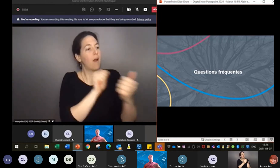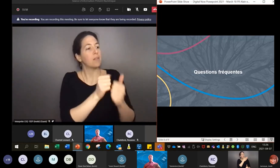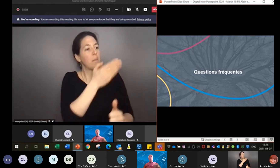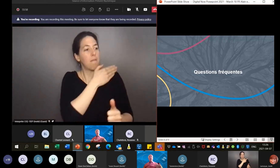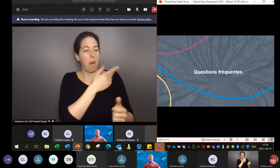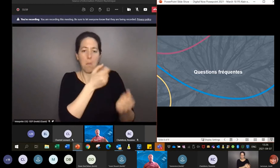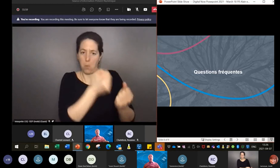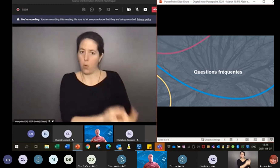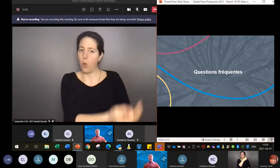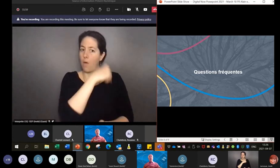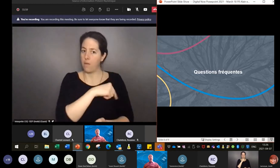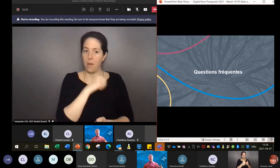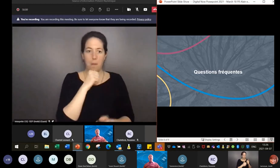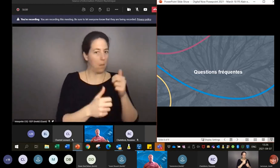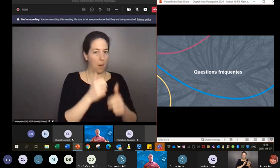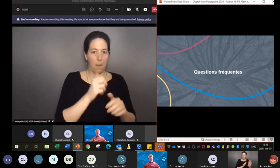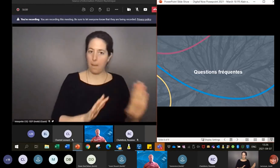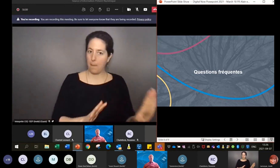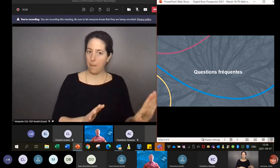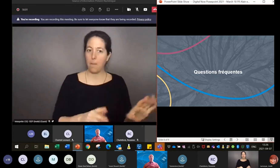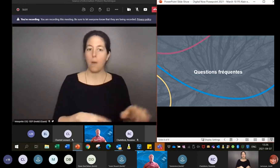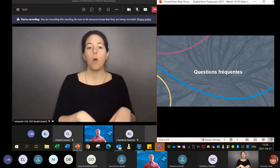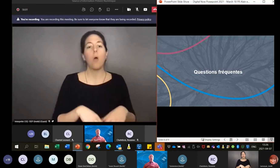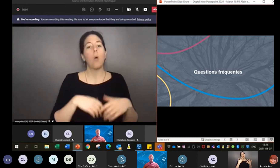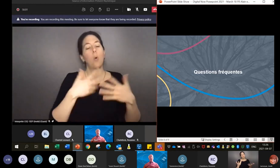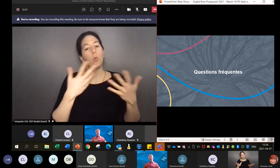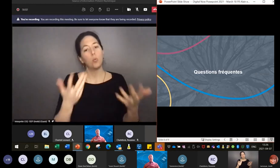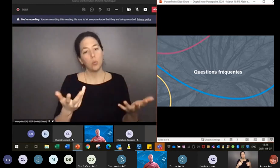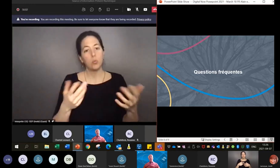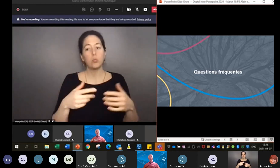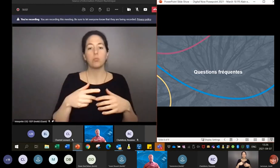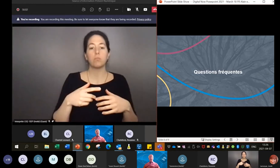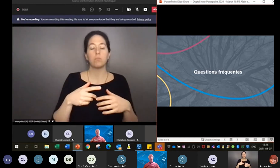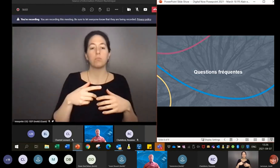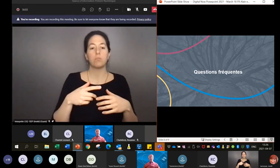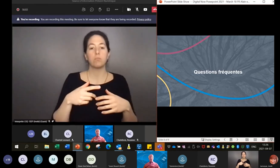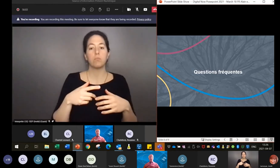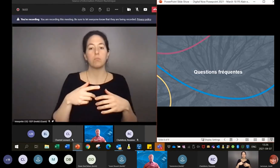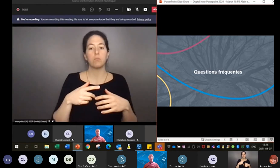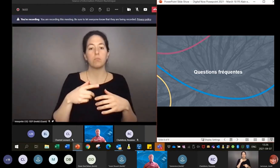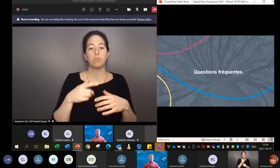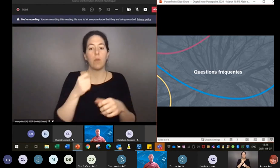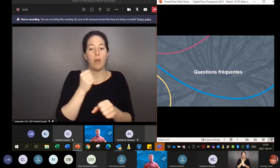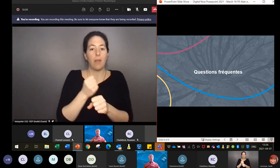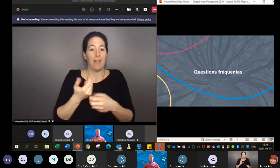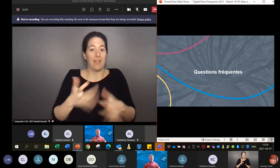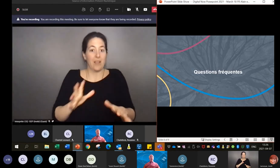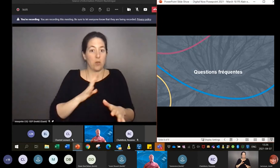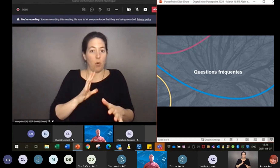adapter un travail déjà existant.